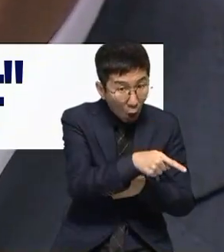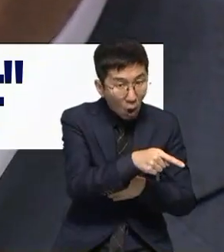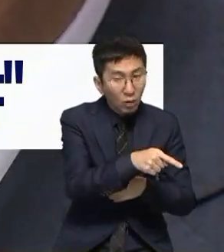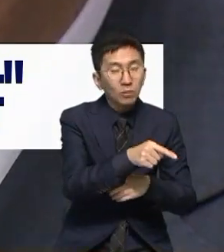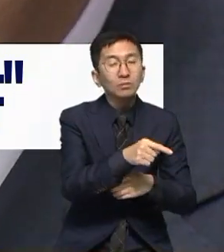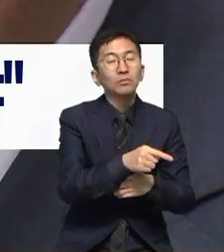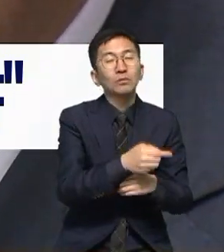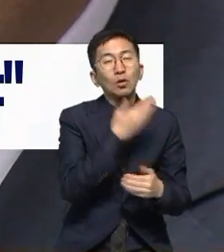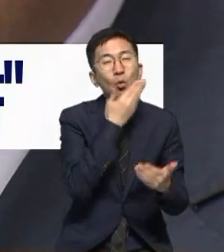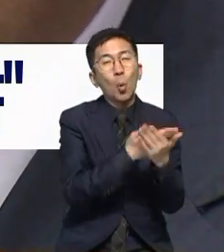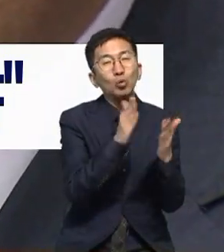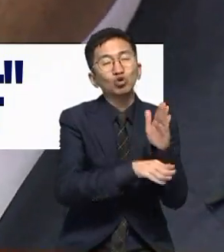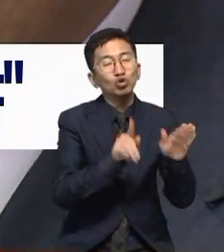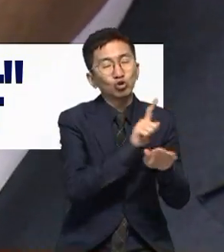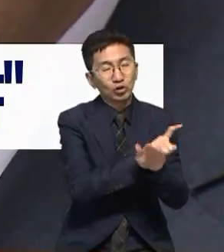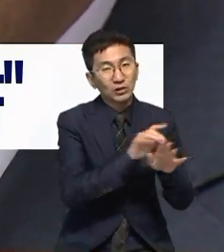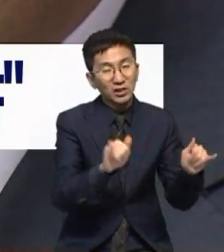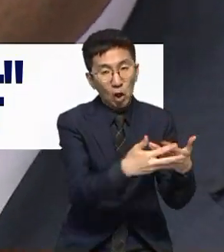공수처가 법적 책임을 져야 한다며 비판적 목소리도 나왔습니다.